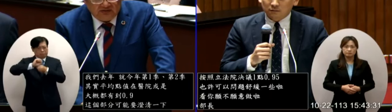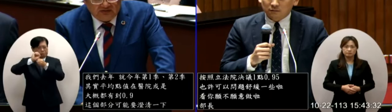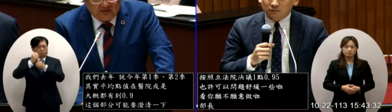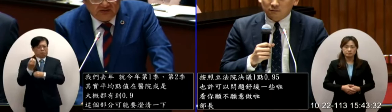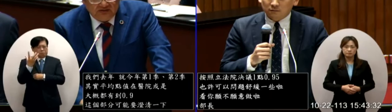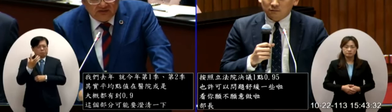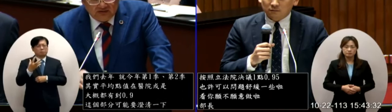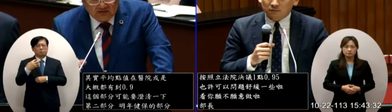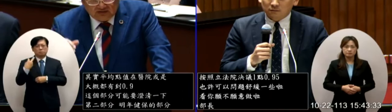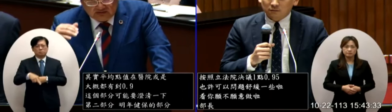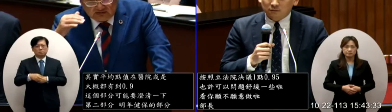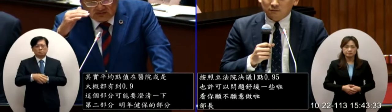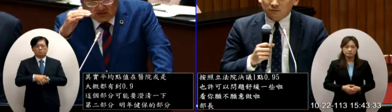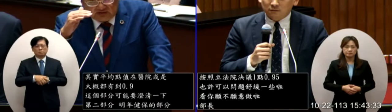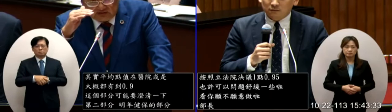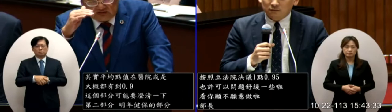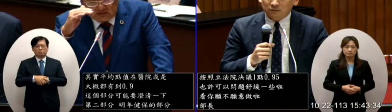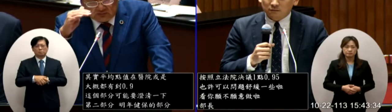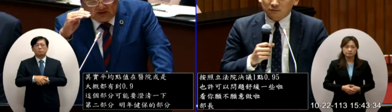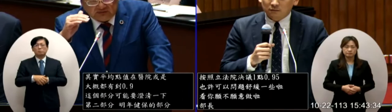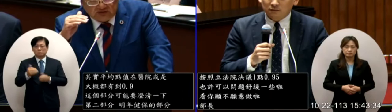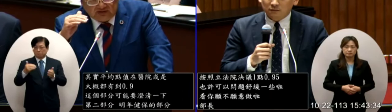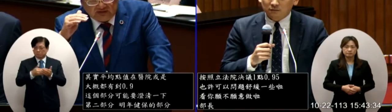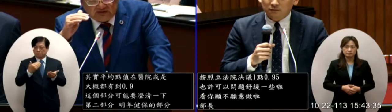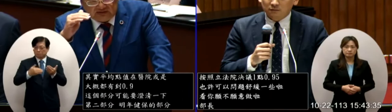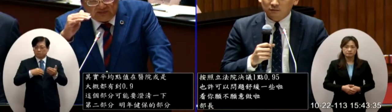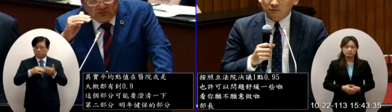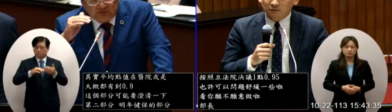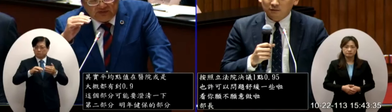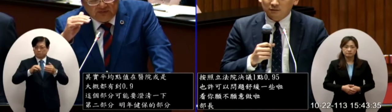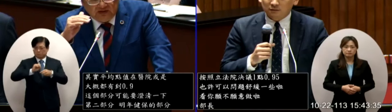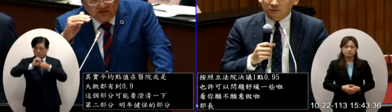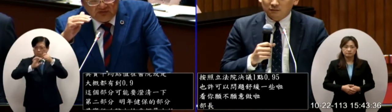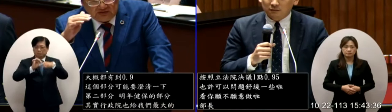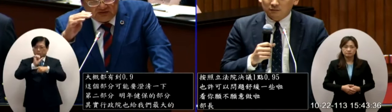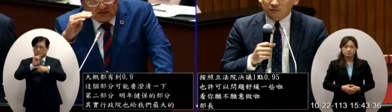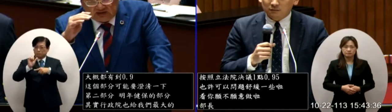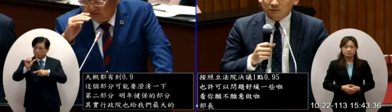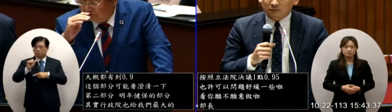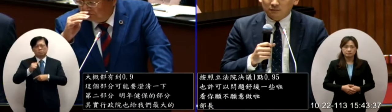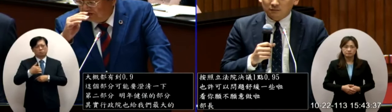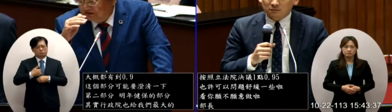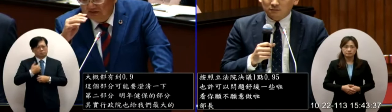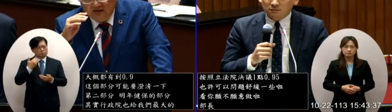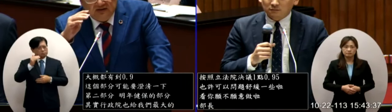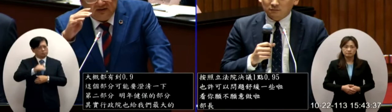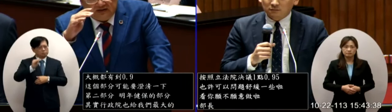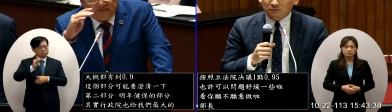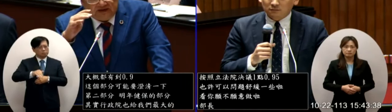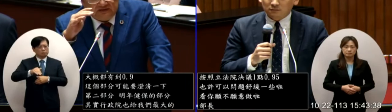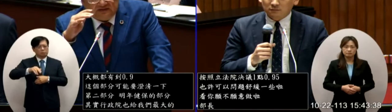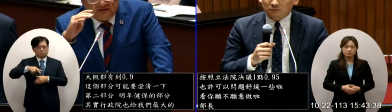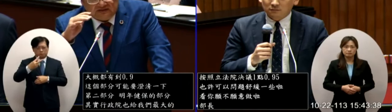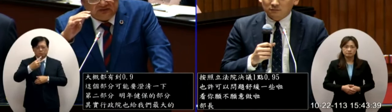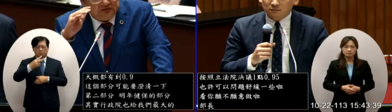以及所以到達5.5 所以這個部分 就已經到達9200億以上